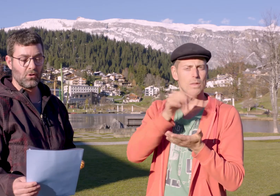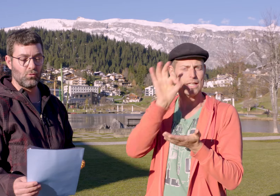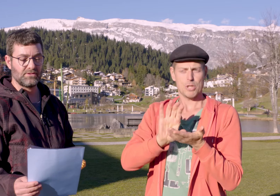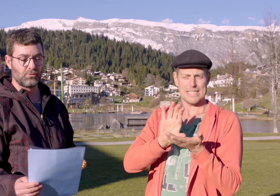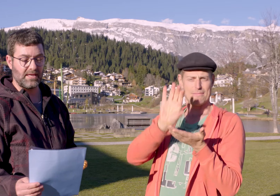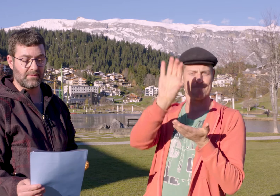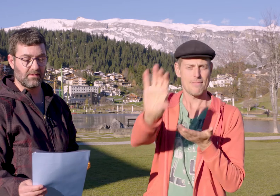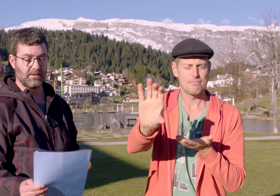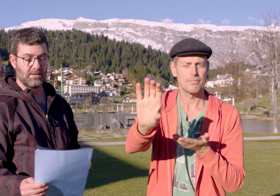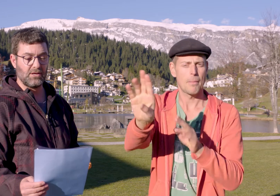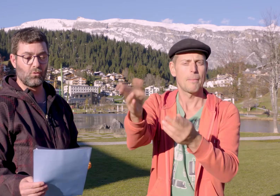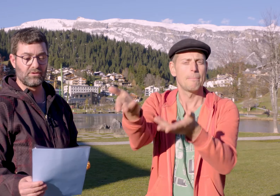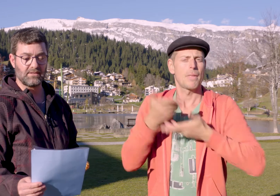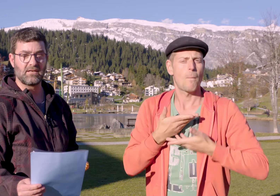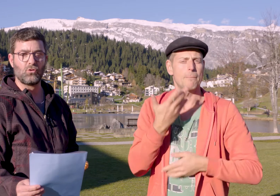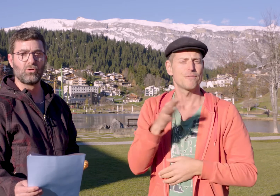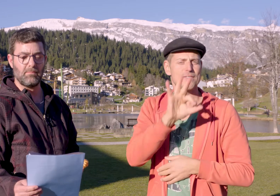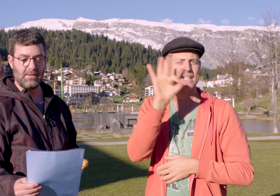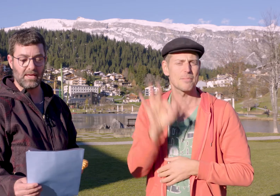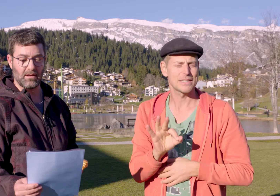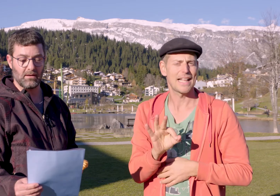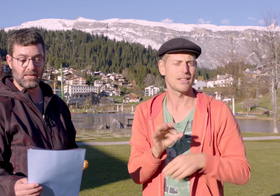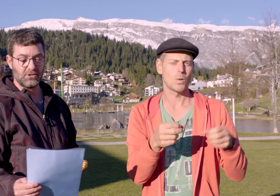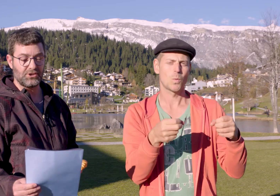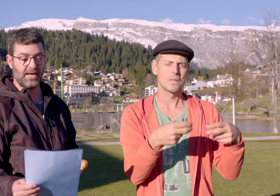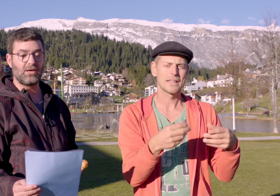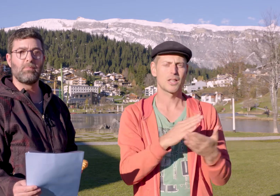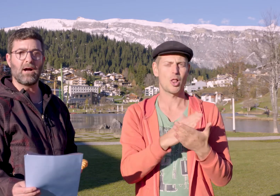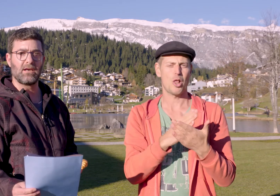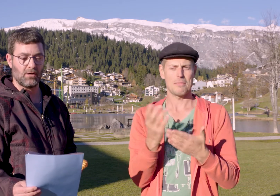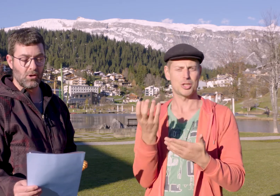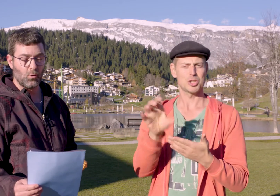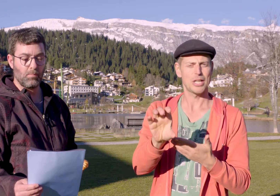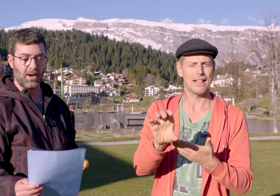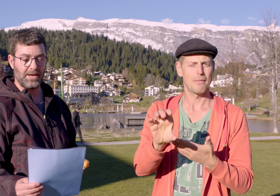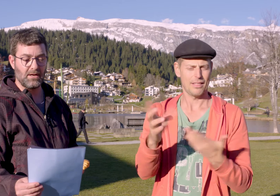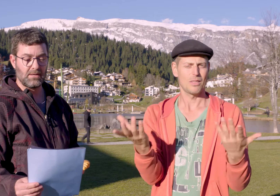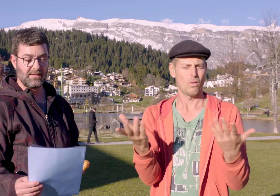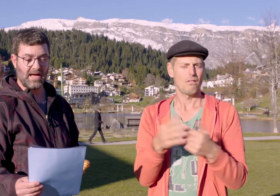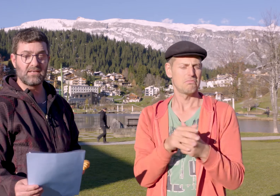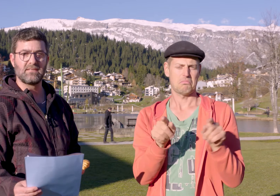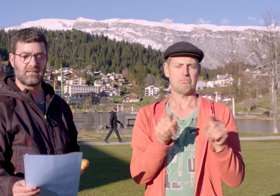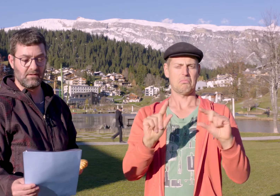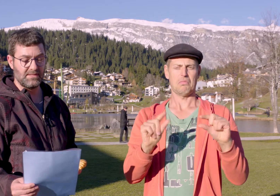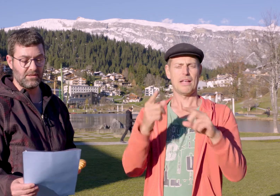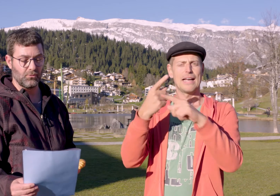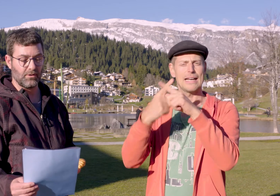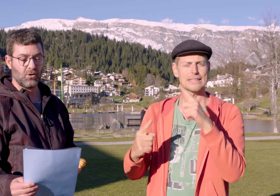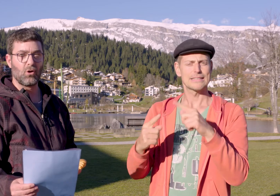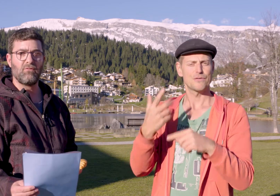mit Untertitel oder mit einer Gebärdensprachdolmetscherin, obwohl ich die volle Fernsehgebühr bezahlen muss.